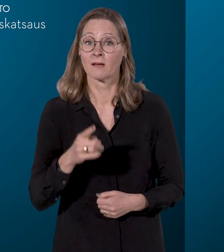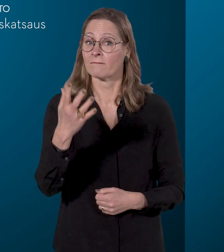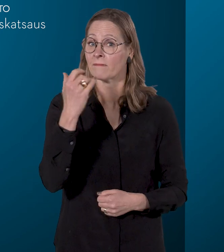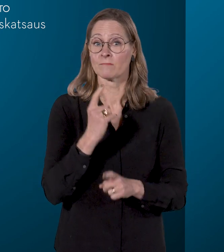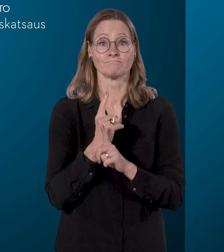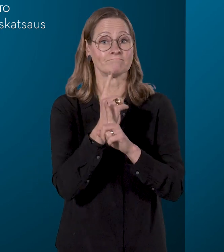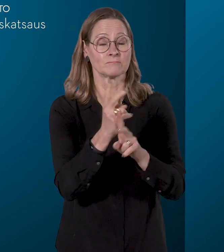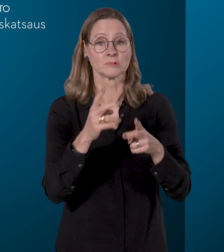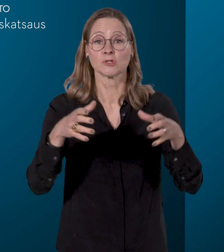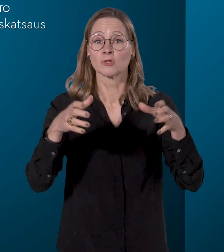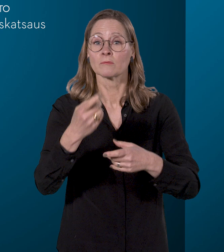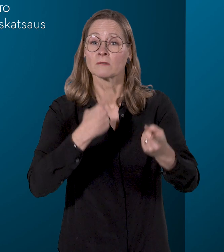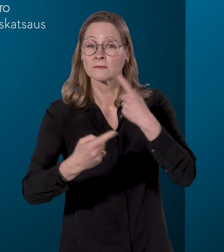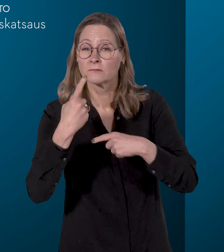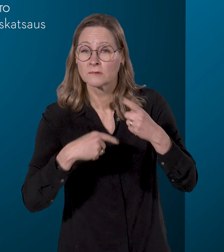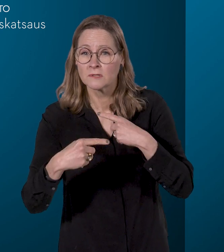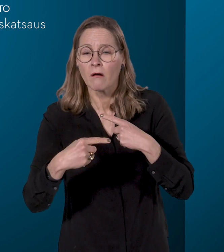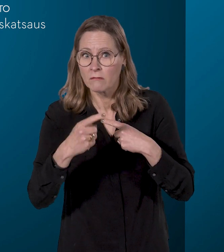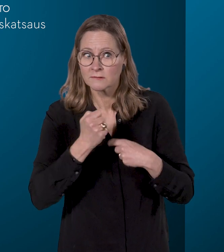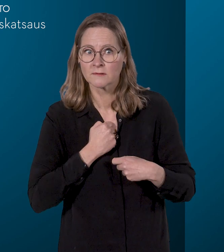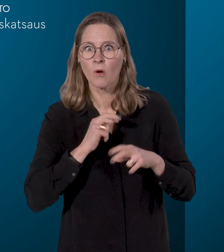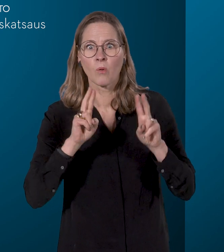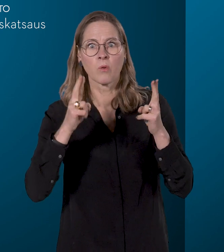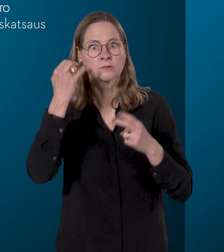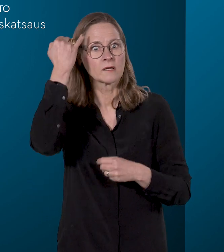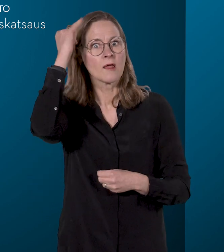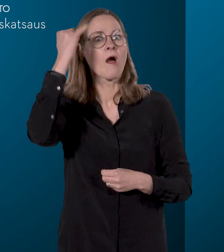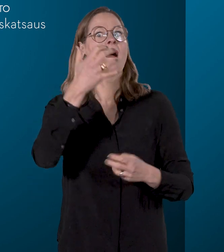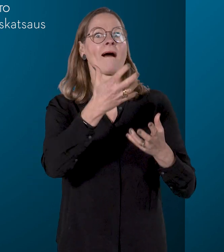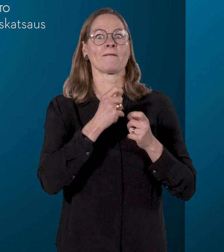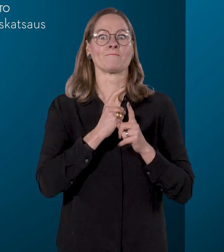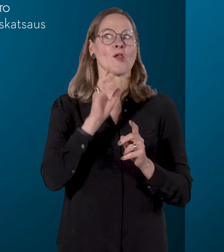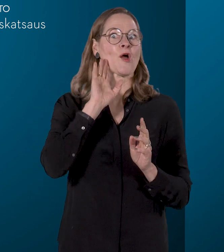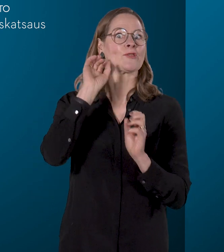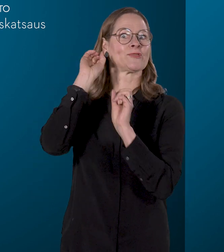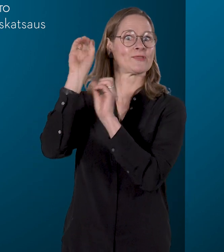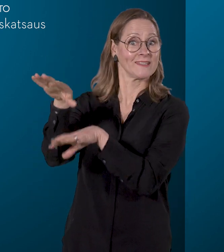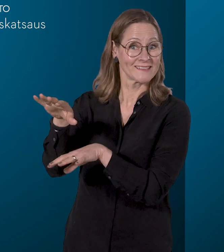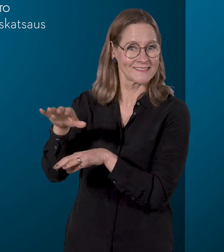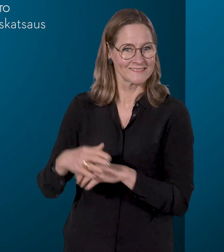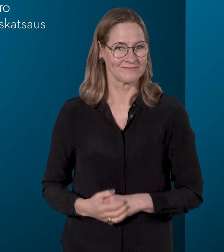Voit osallistua ryhmäkeskusteluihin ja saada uusia ideoita kotiin viemisiksi!